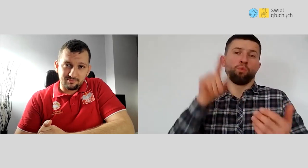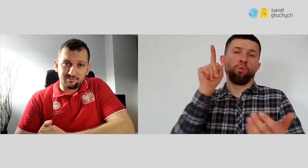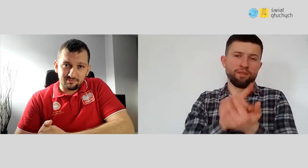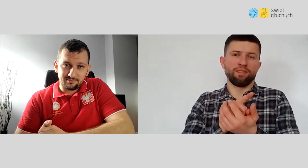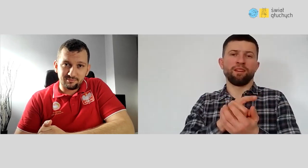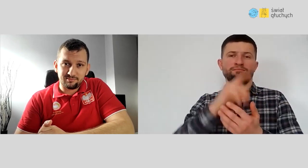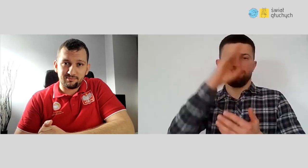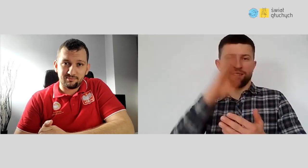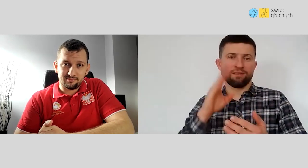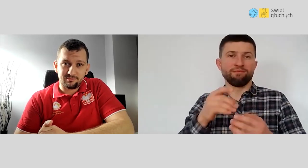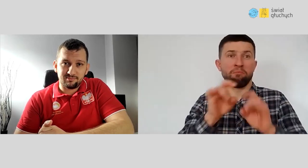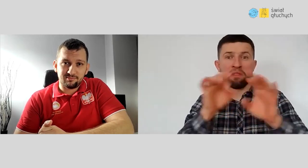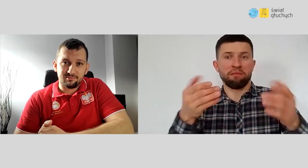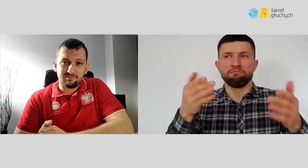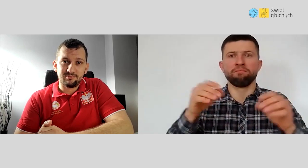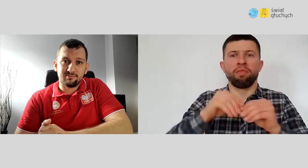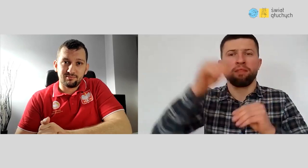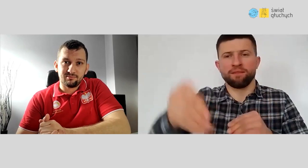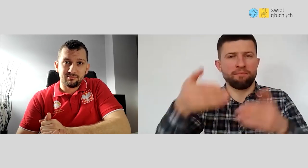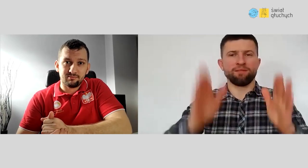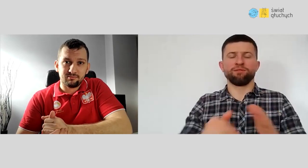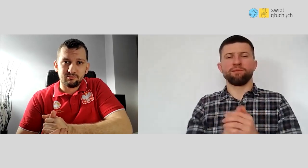Życzę powodzenia w Igrzyskach Olimpijskich, o ile się odbędą.